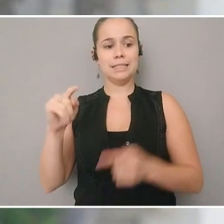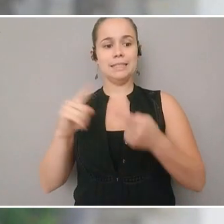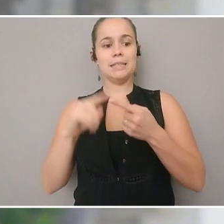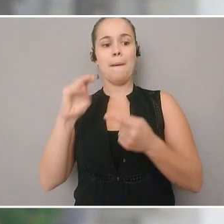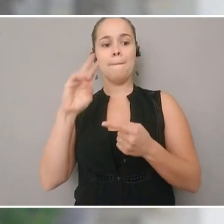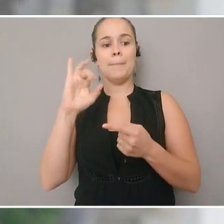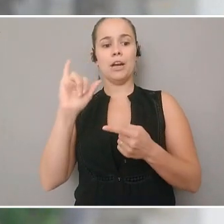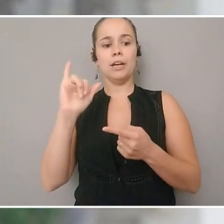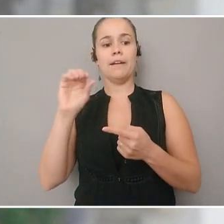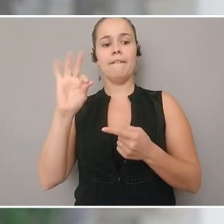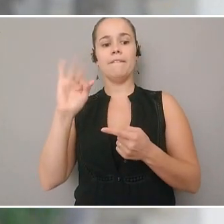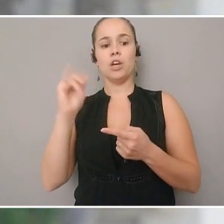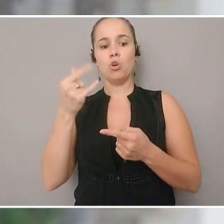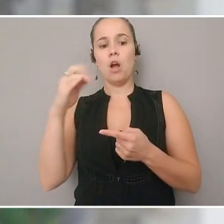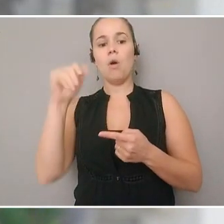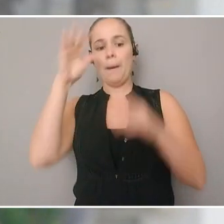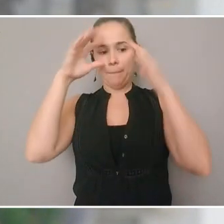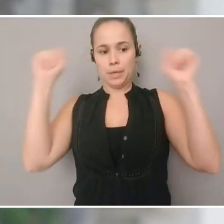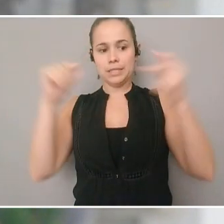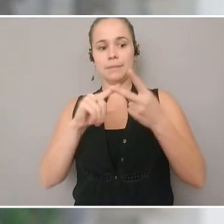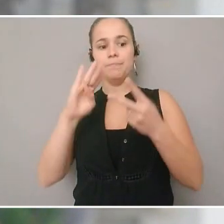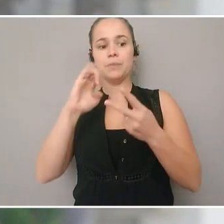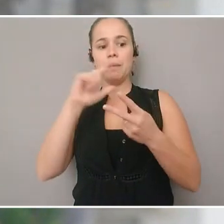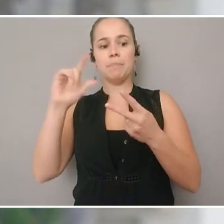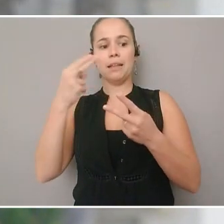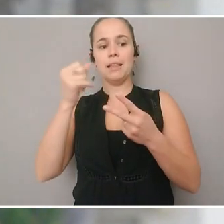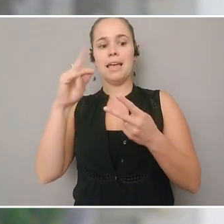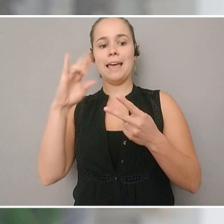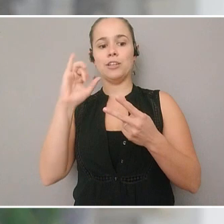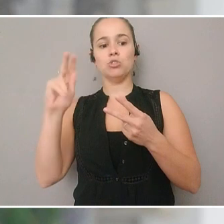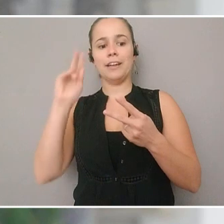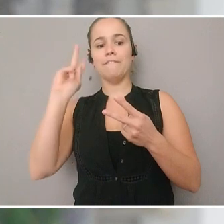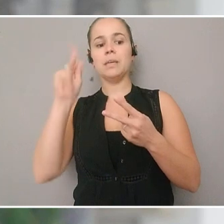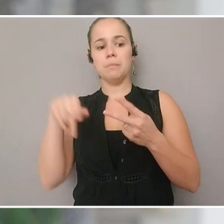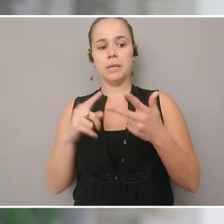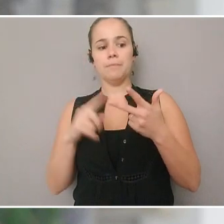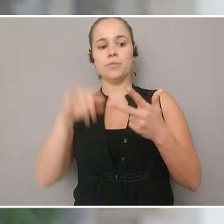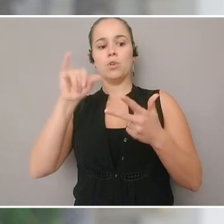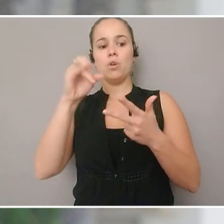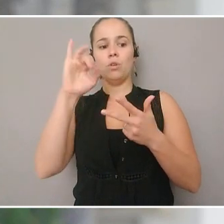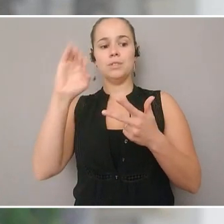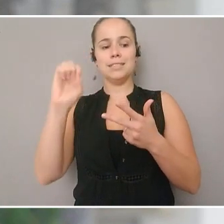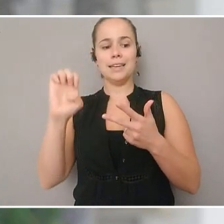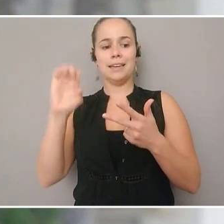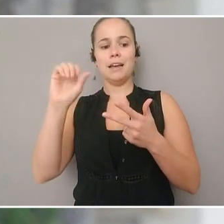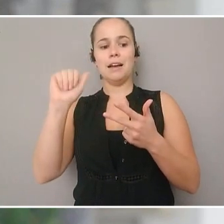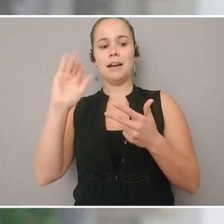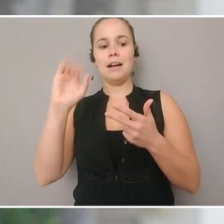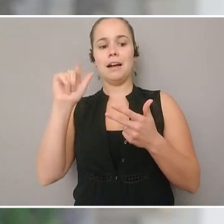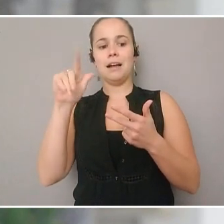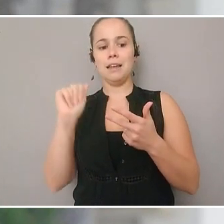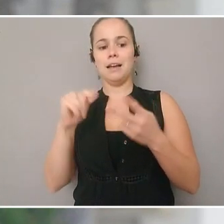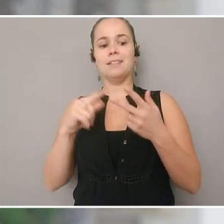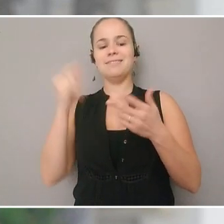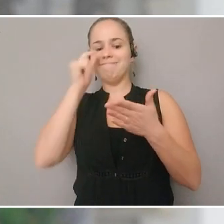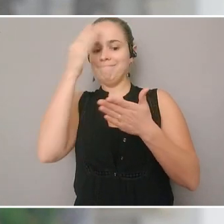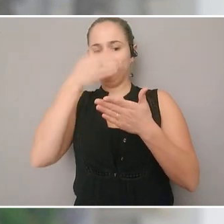Presidente, Sr. Bill Hedrick Vice